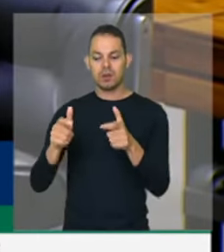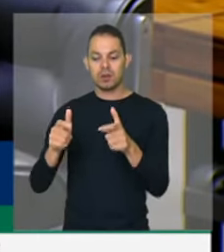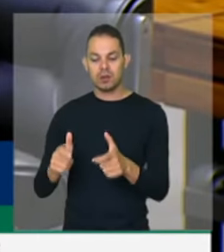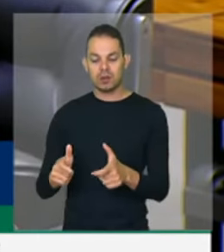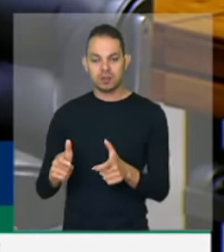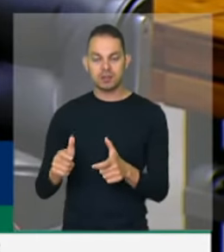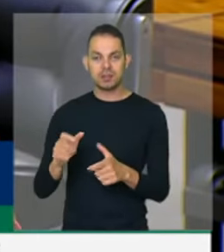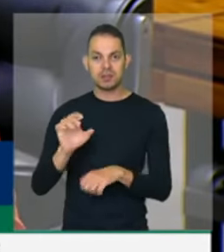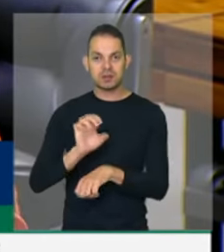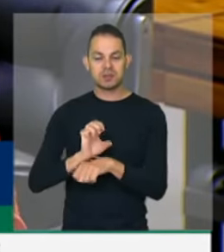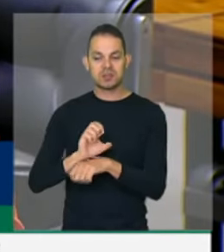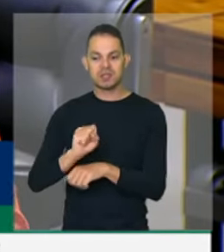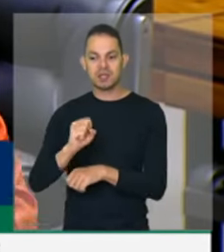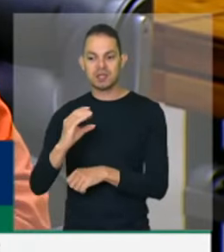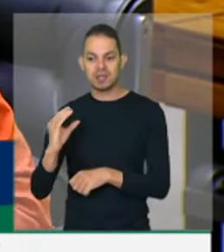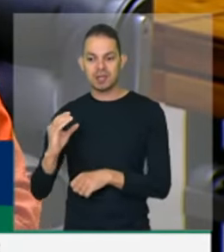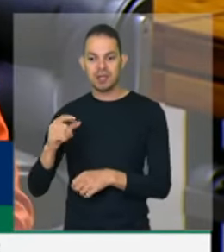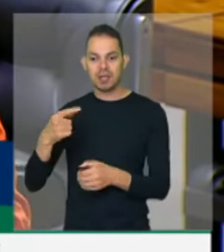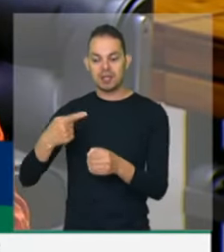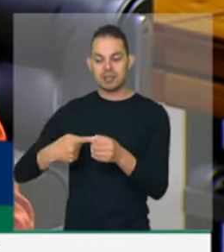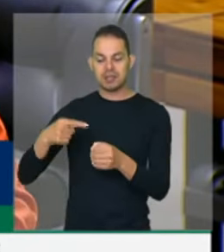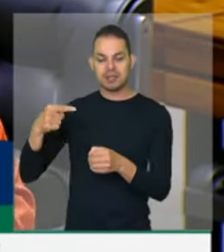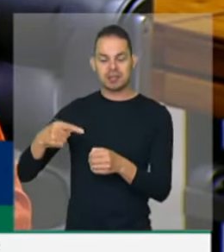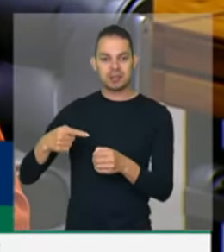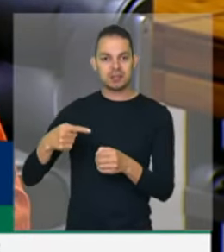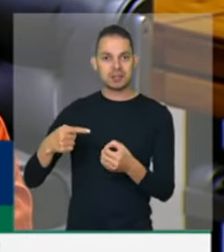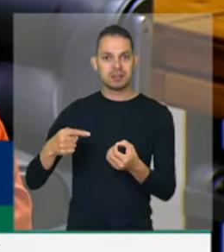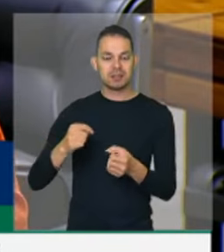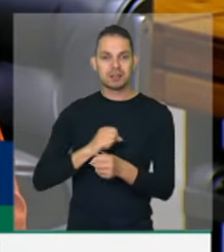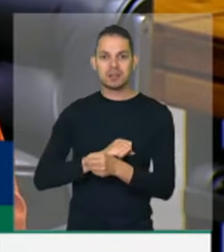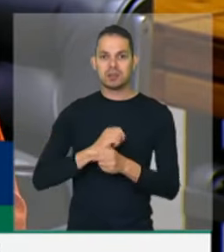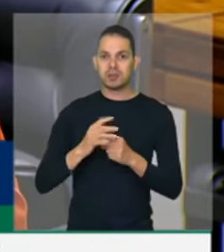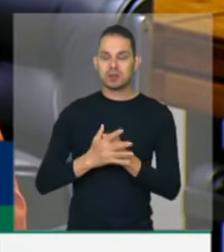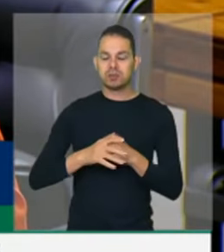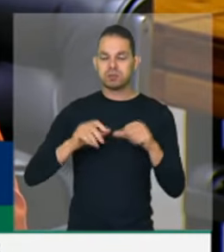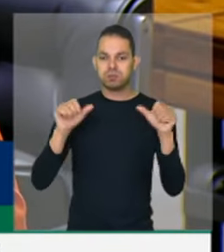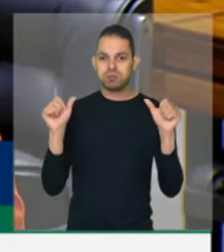VIOLENTA DEPOIS DO ESTADO DO AMAZONAS. O LEITO LÁ PARA QUE O PREFEITO E O HOSPITAL